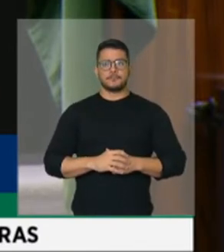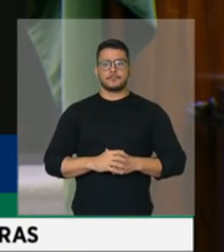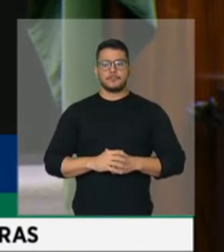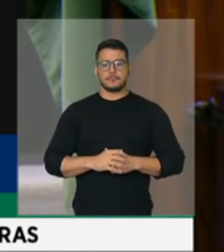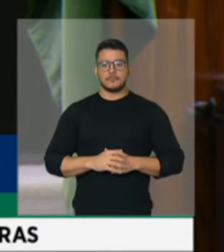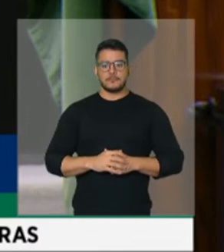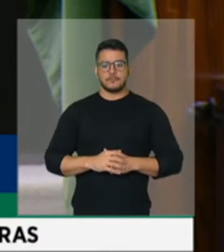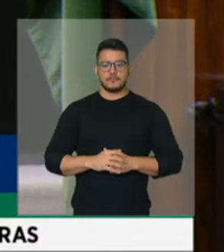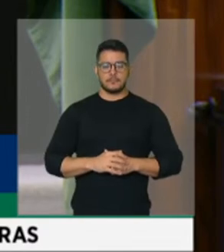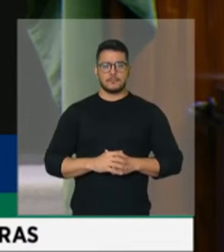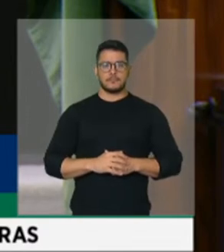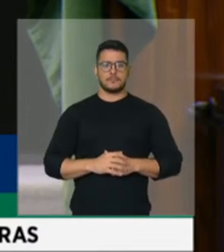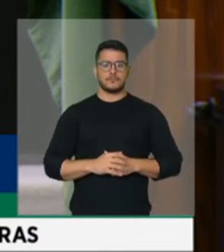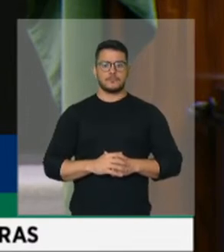INICIATIVA PRIVADA. ENTÃO NÓS NÃO DEVERÍAMOS AQUI